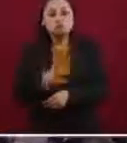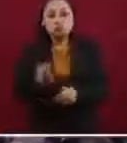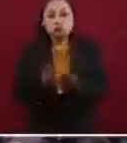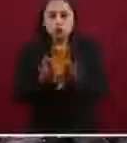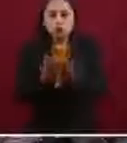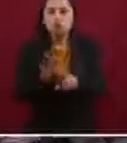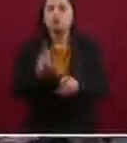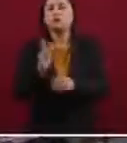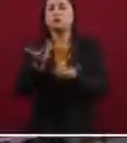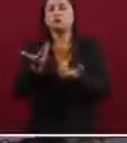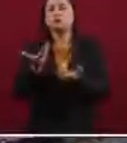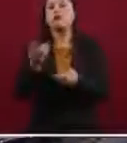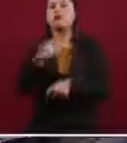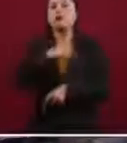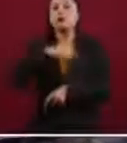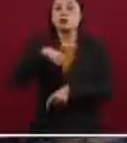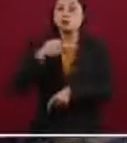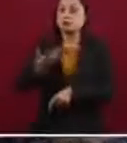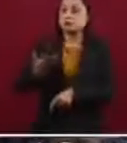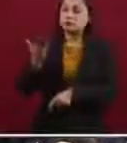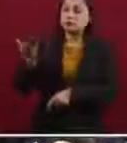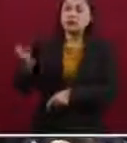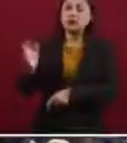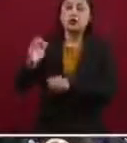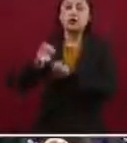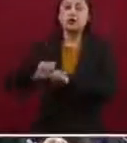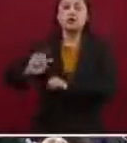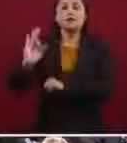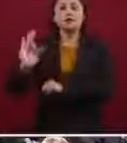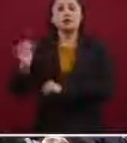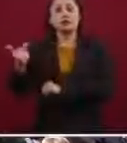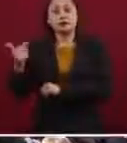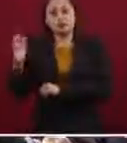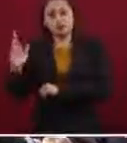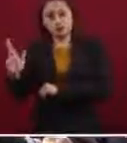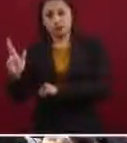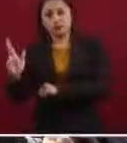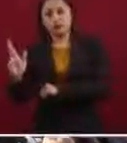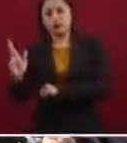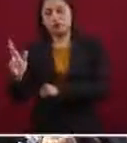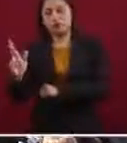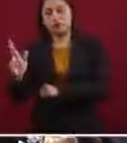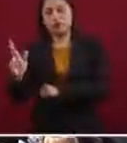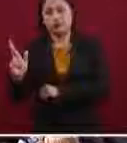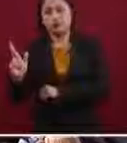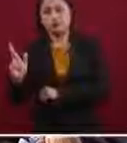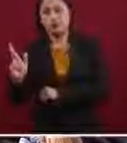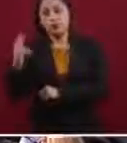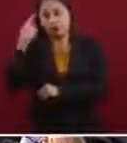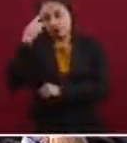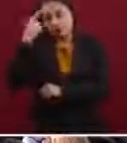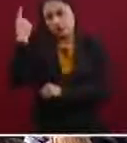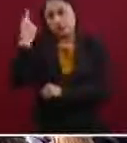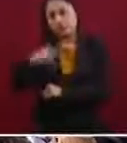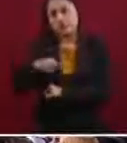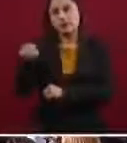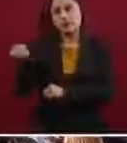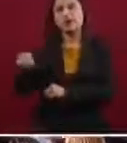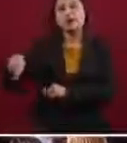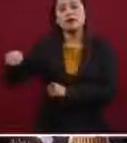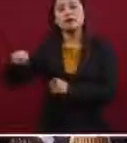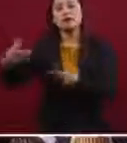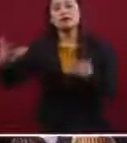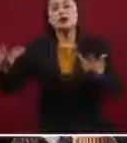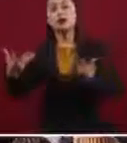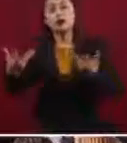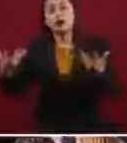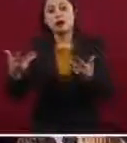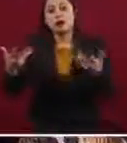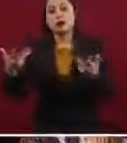pidiéndole a la Fiscalía General que también lleve a cabo los procesos para finiquitar